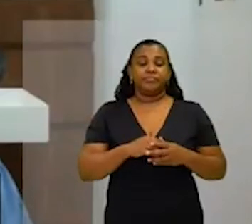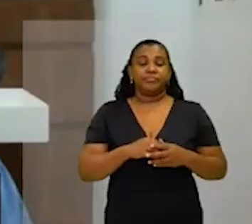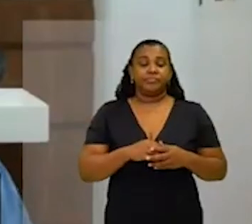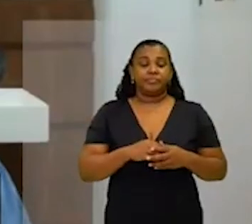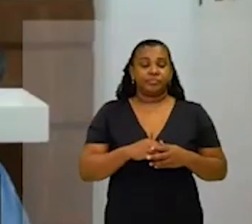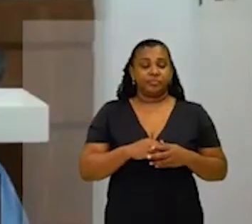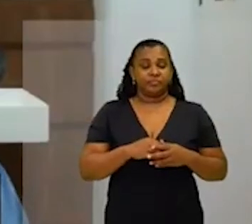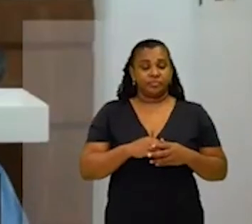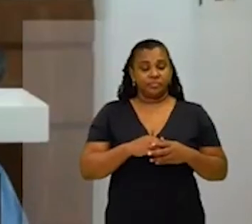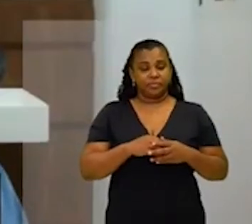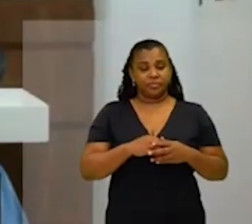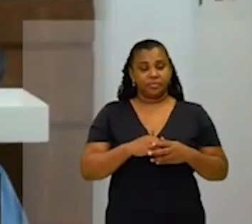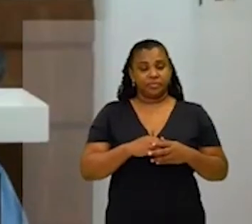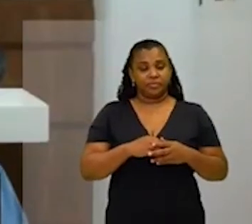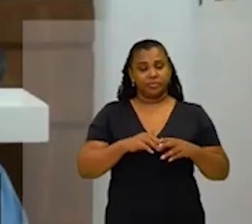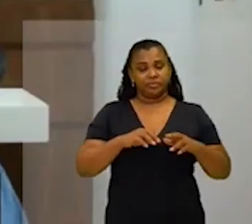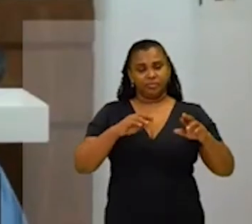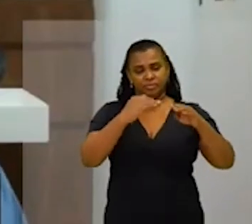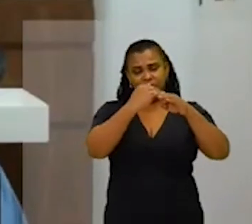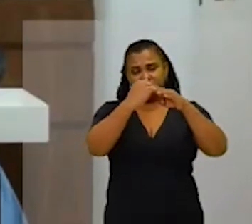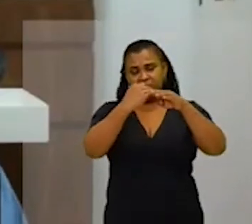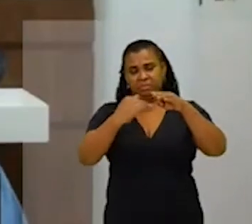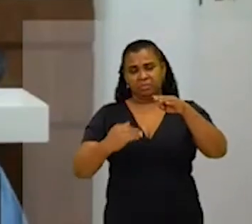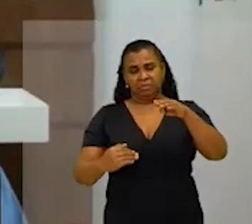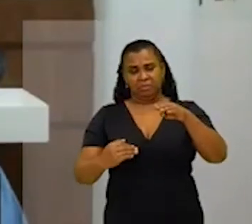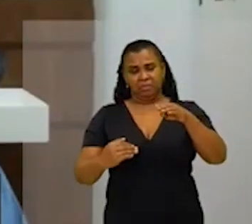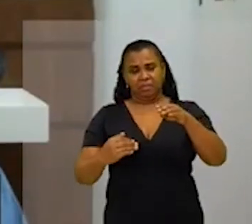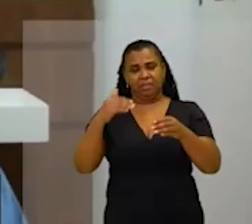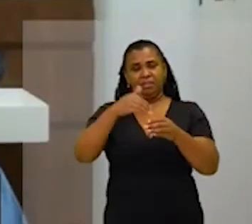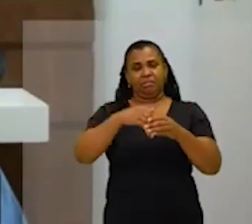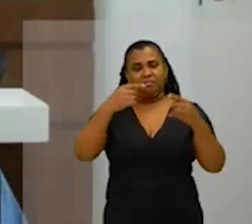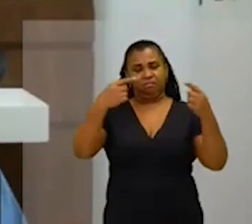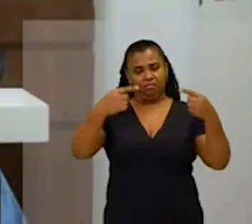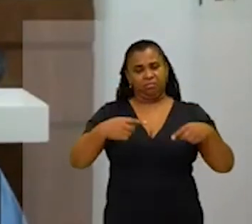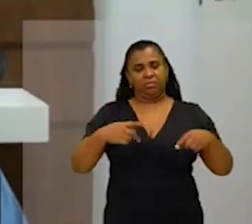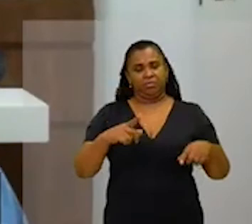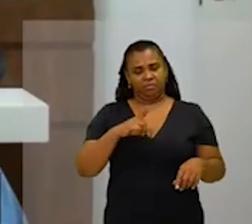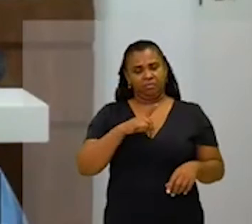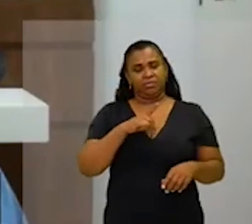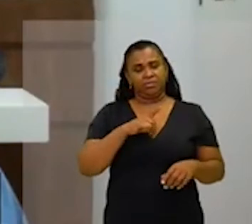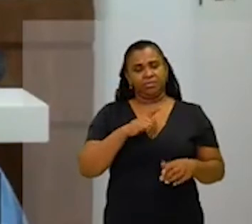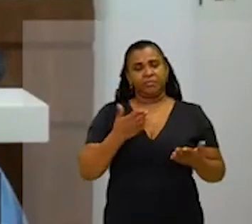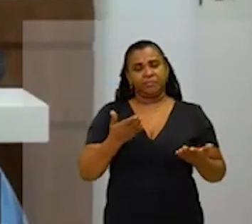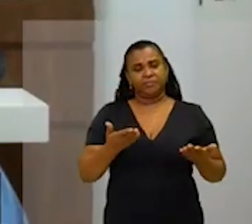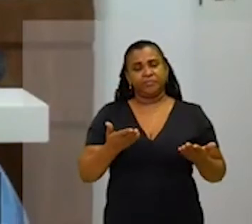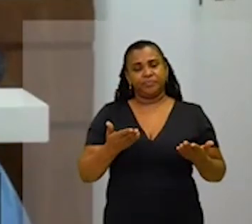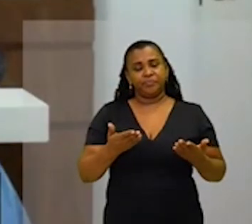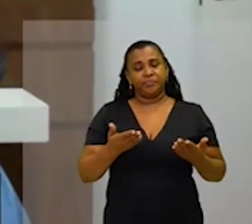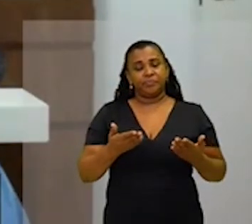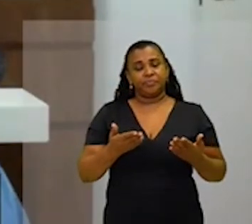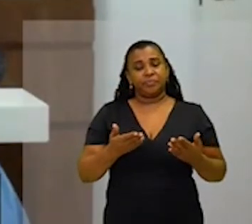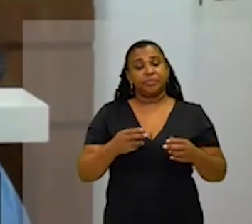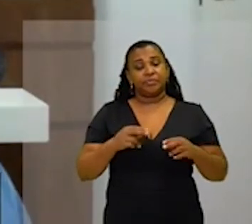vão inteiramente por dentro dessa disputa então naturalmente aumento poder político